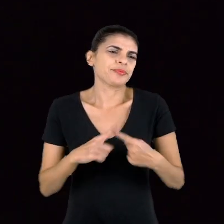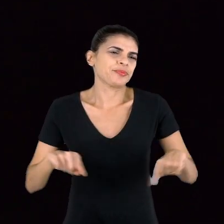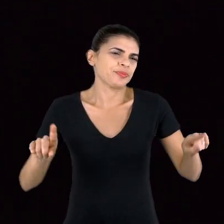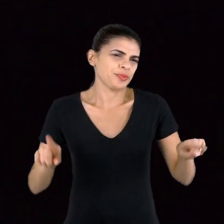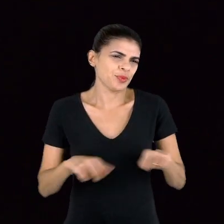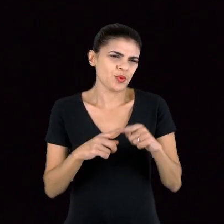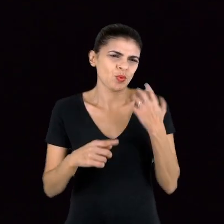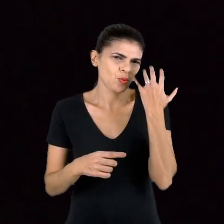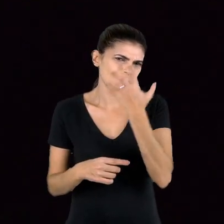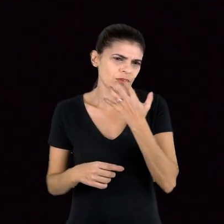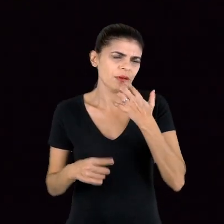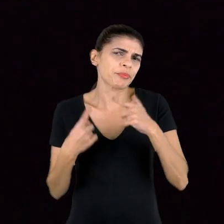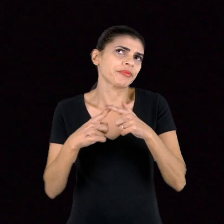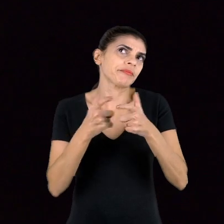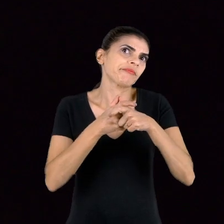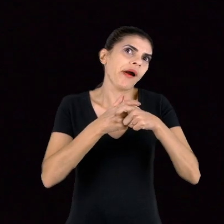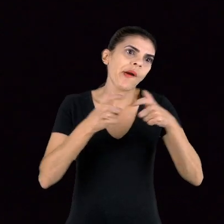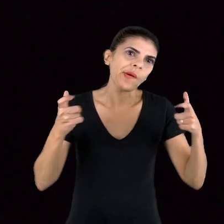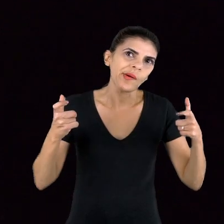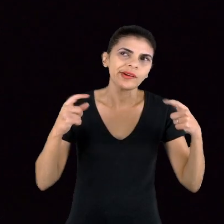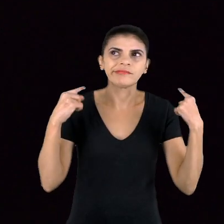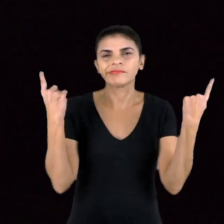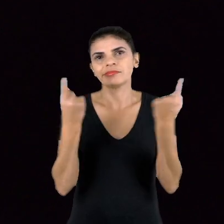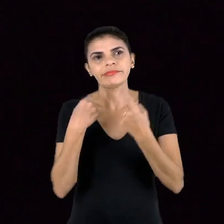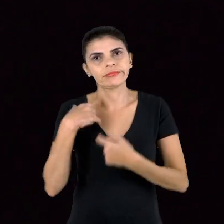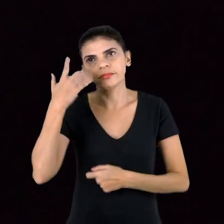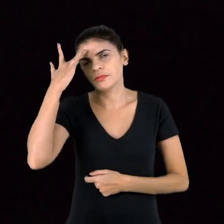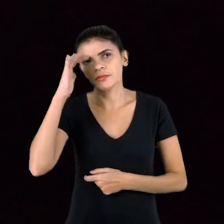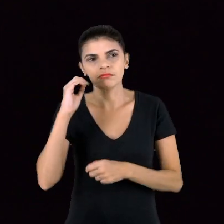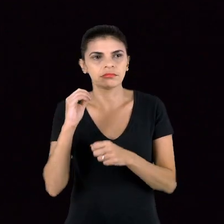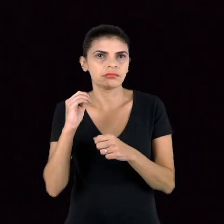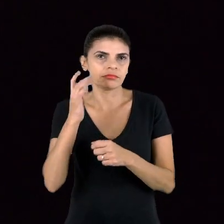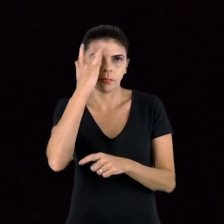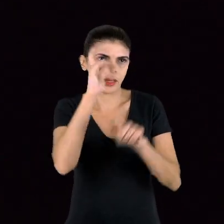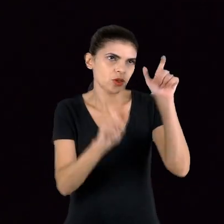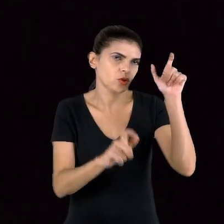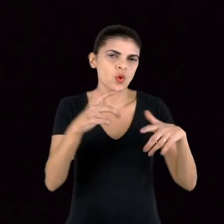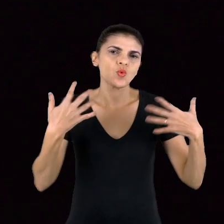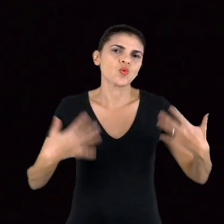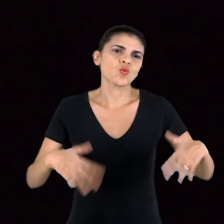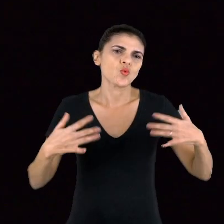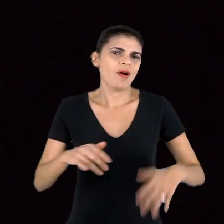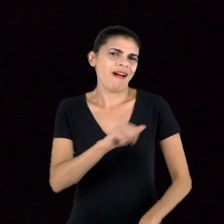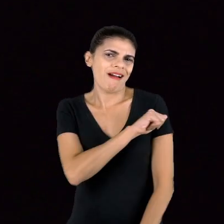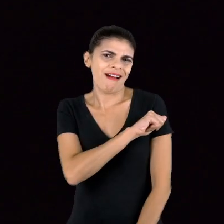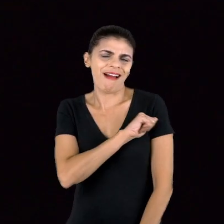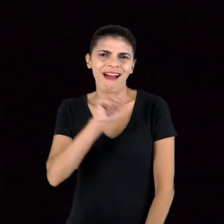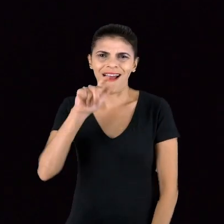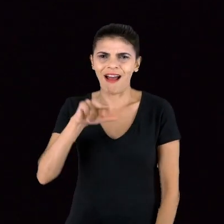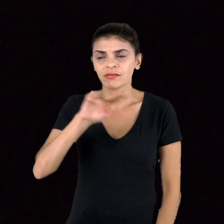Era aquelas escolas de... sei lá quantos mil alunos, né? Então, todo o pessoal perto de mim,